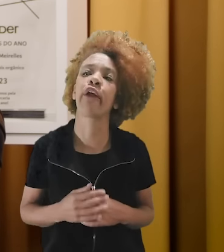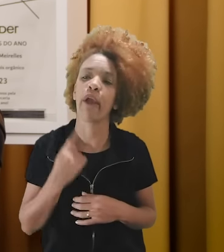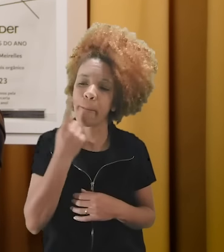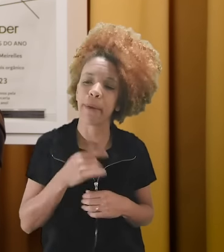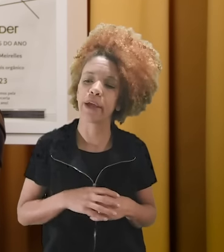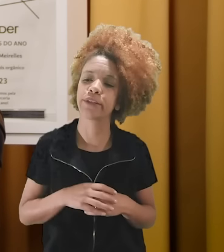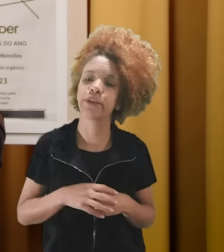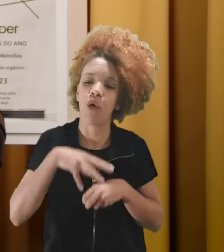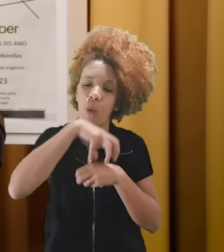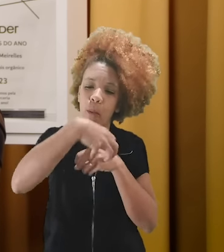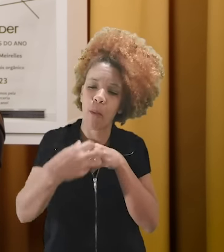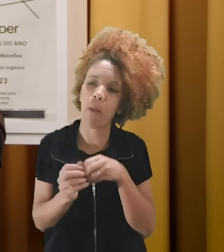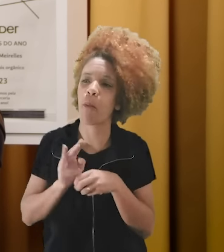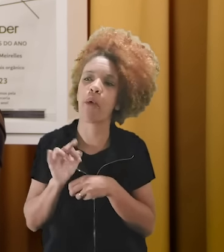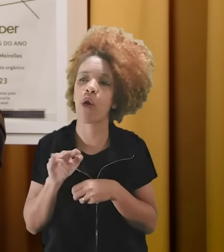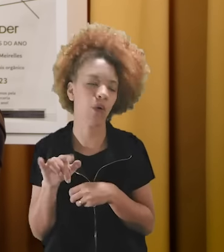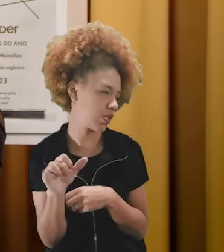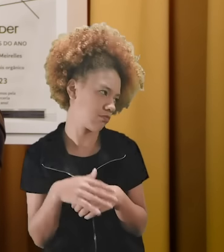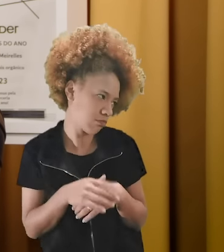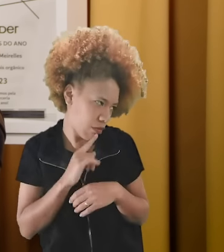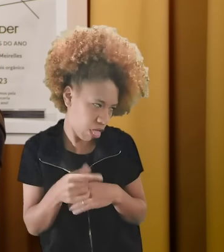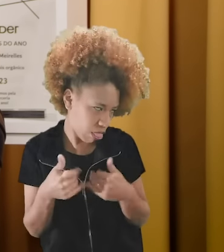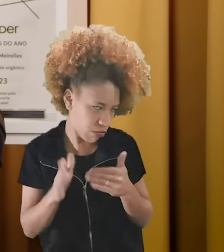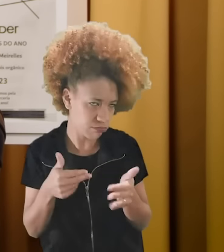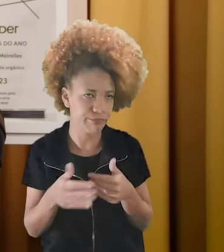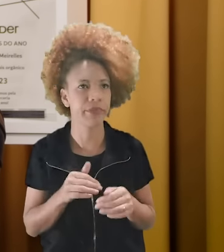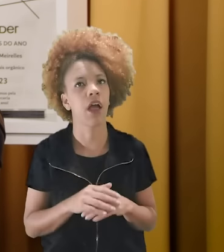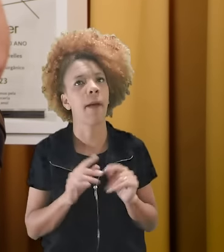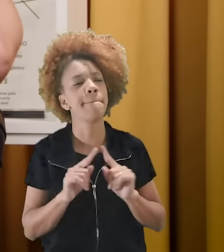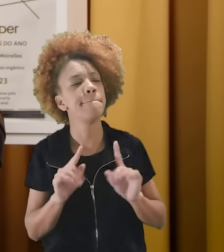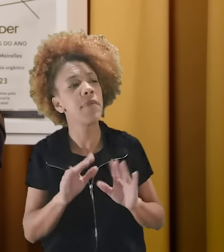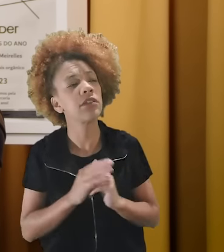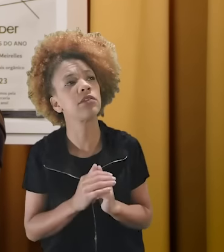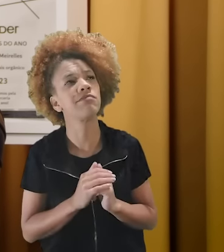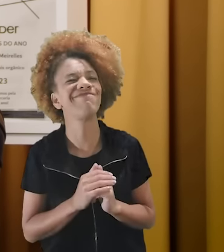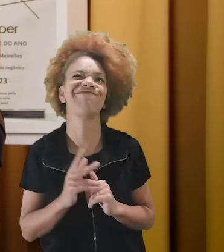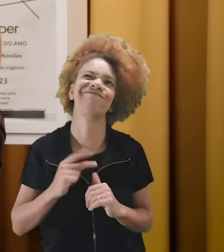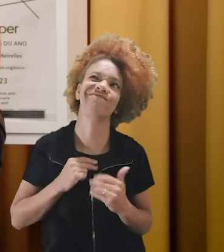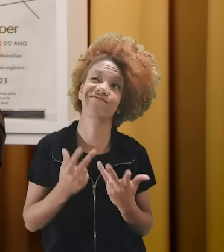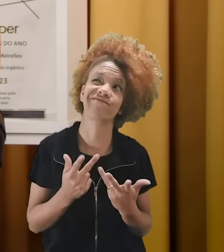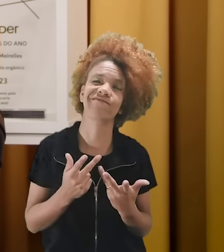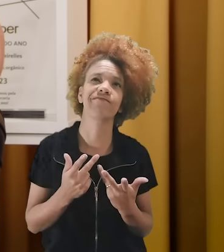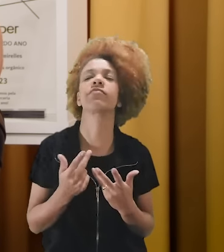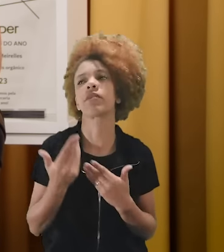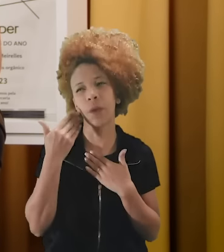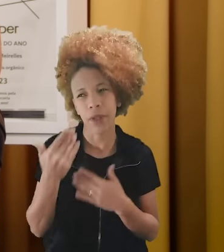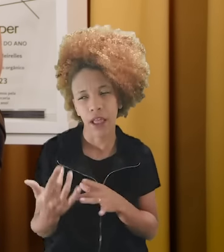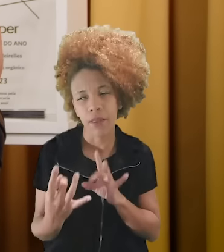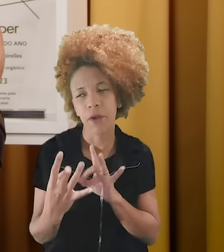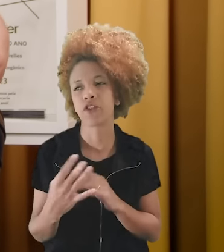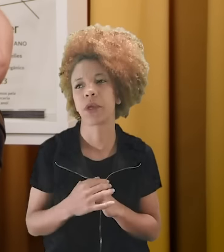parece um brócolis você vai xingar o cara aí você ia pro caminho do Putz obrigado pelo feedback sim